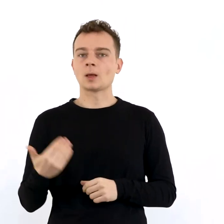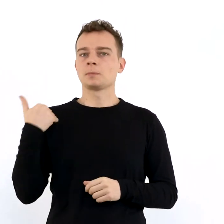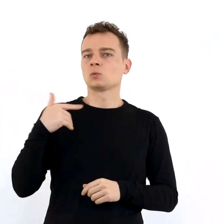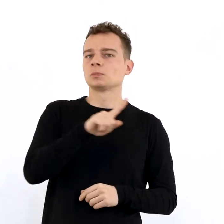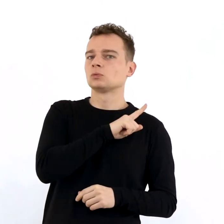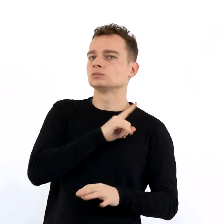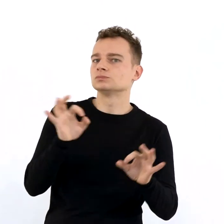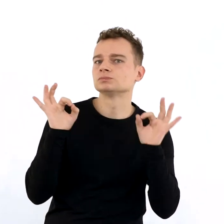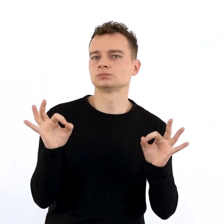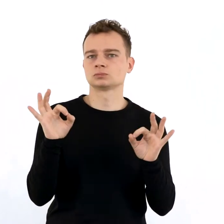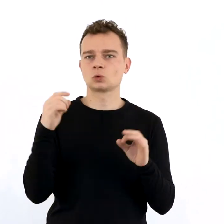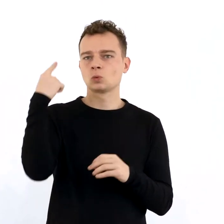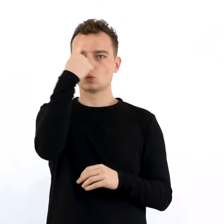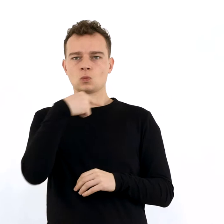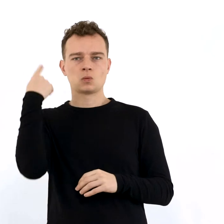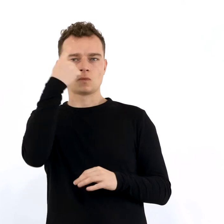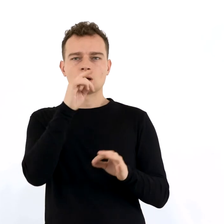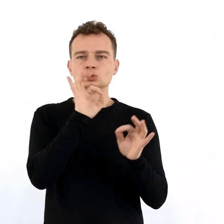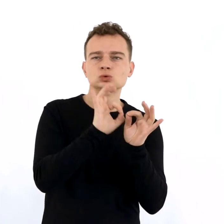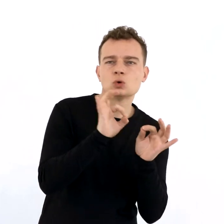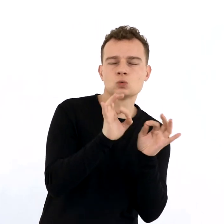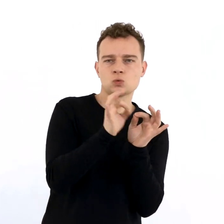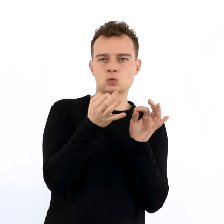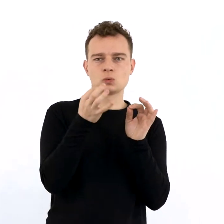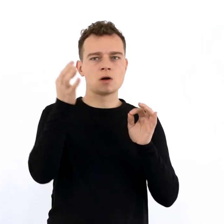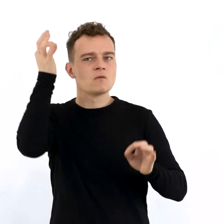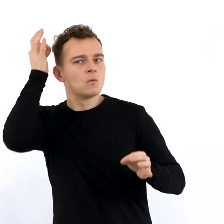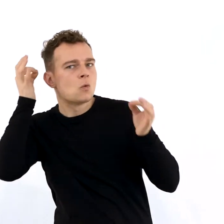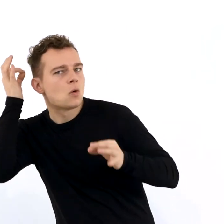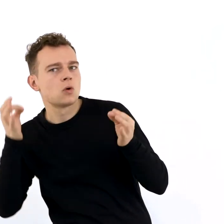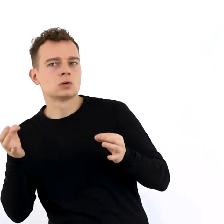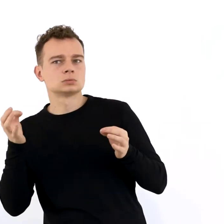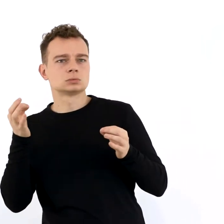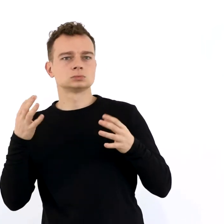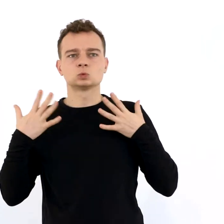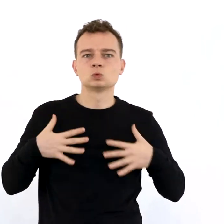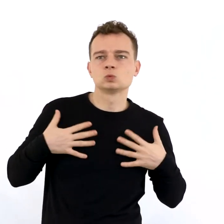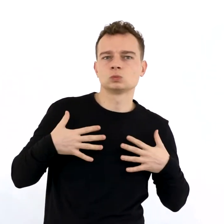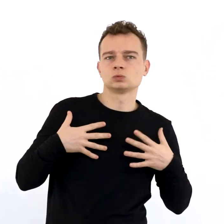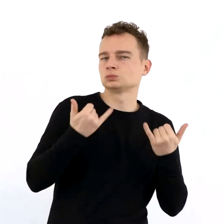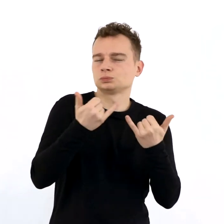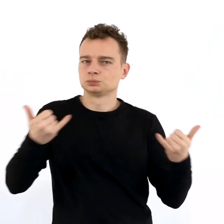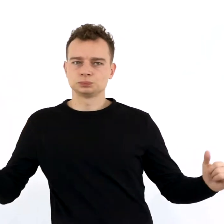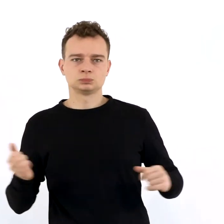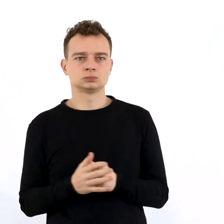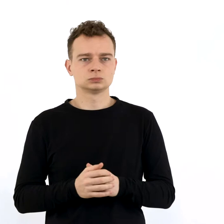Dbano o realistyczne szczegóły głowy, włosów, ubioru itp.